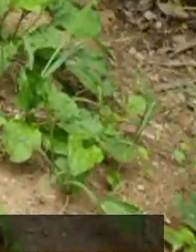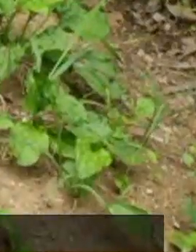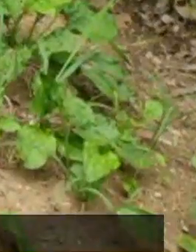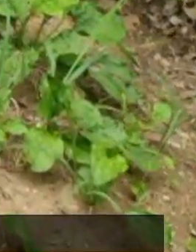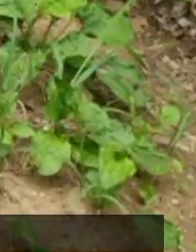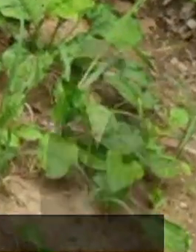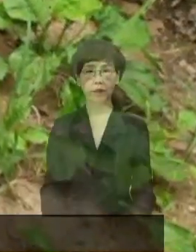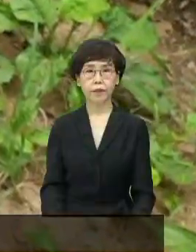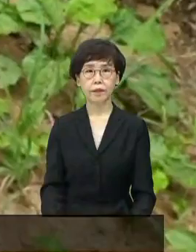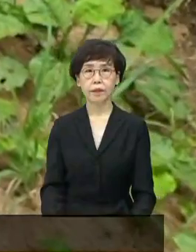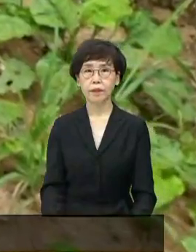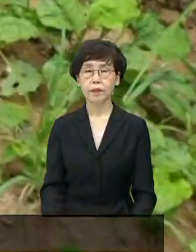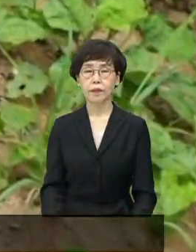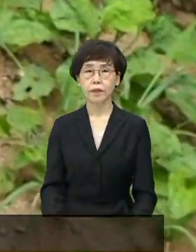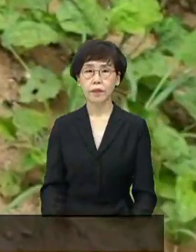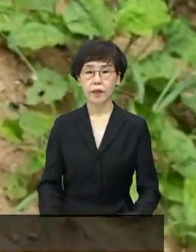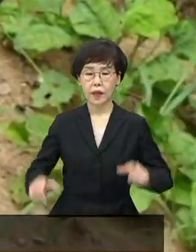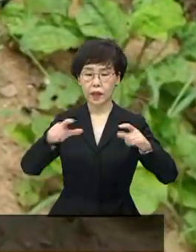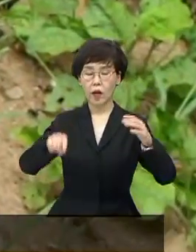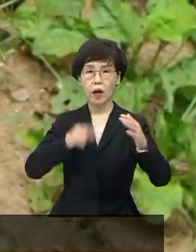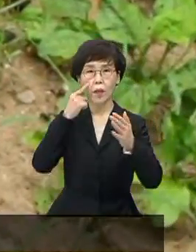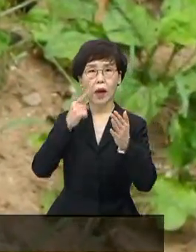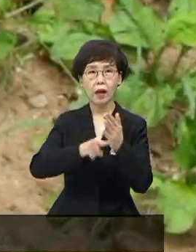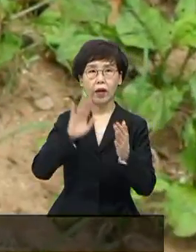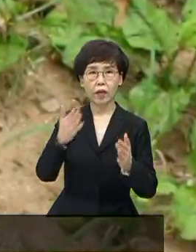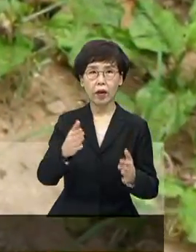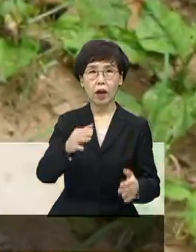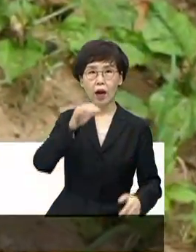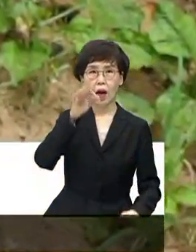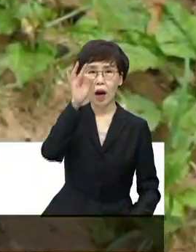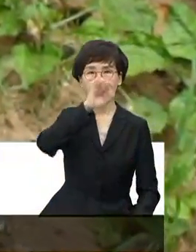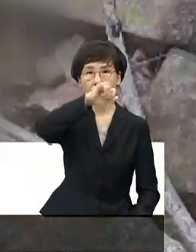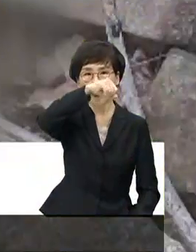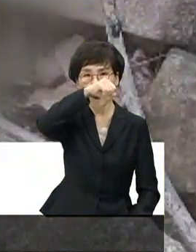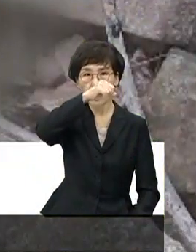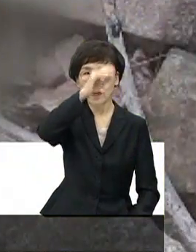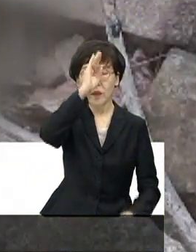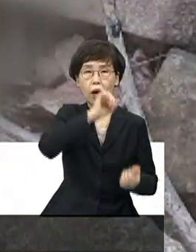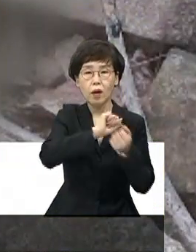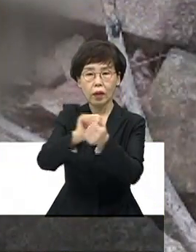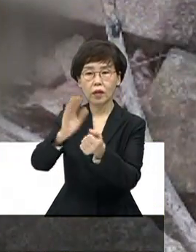(기자) 도내에서 발견된 ASF 감염 야생 멧돼지 폐사체는 400마리에 육박하고